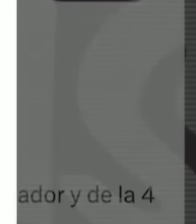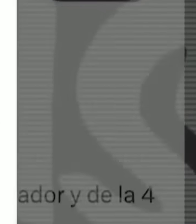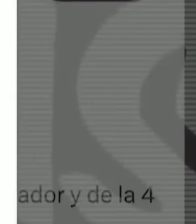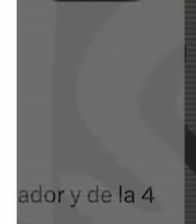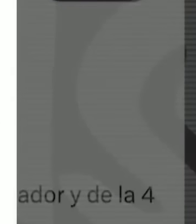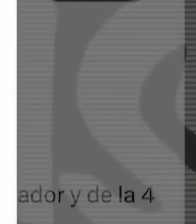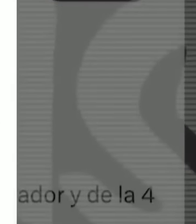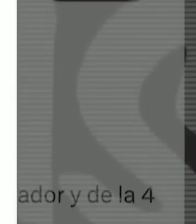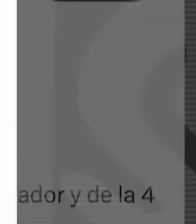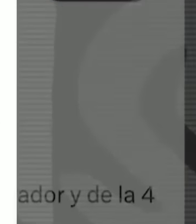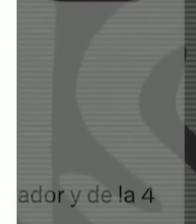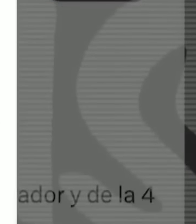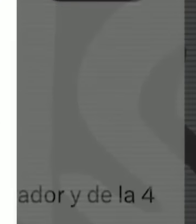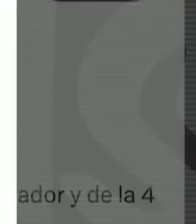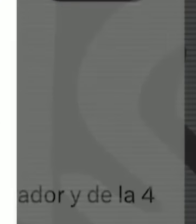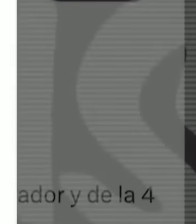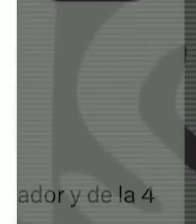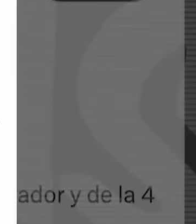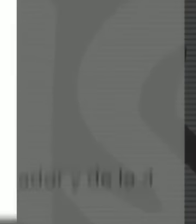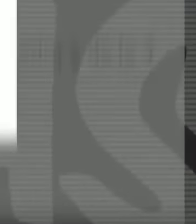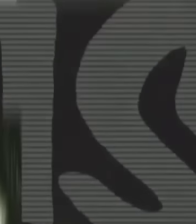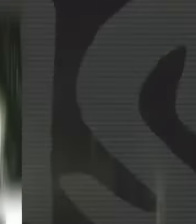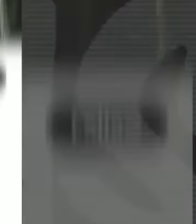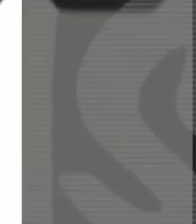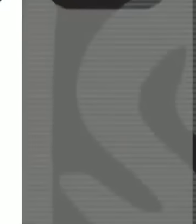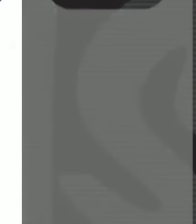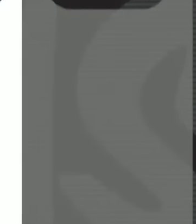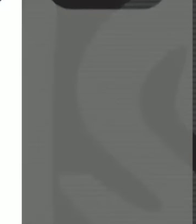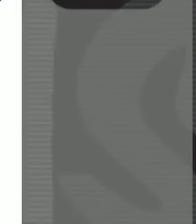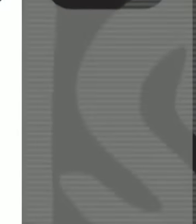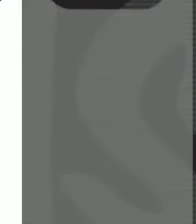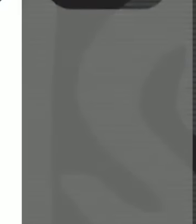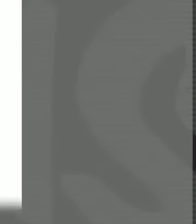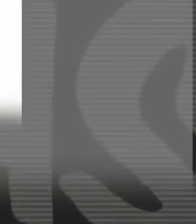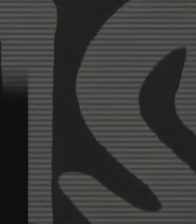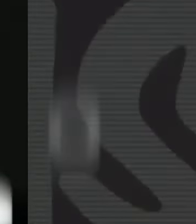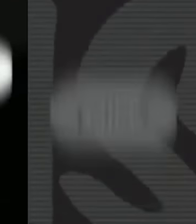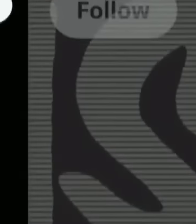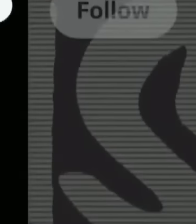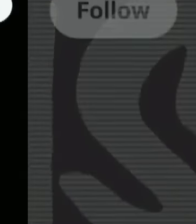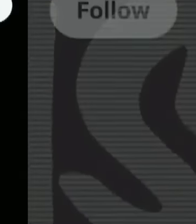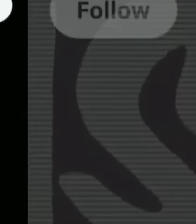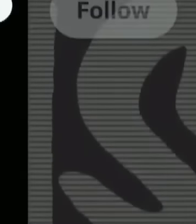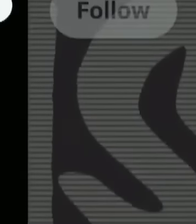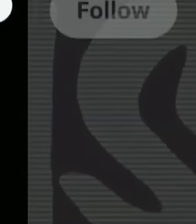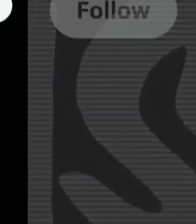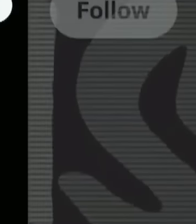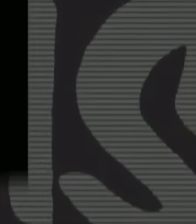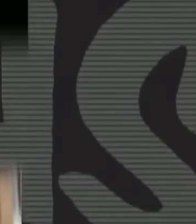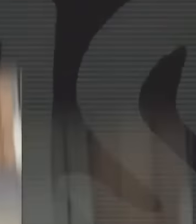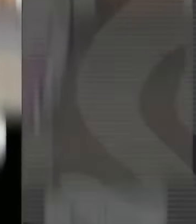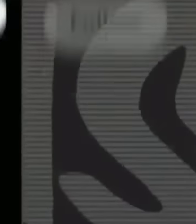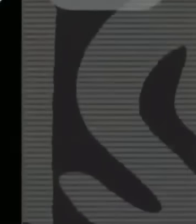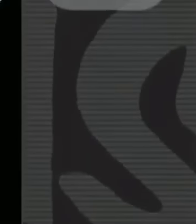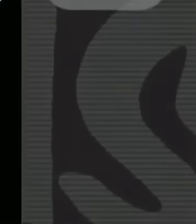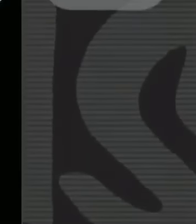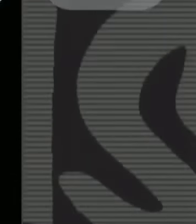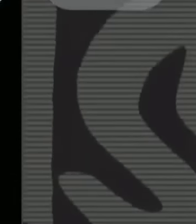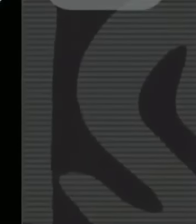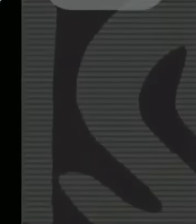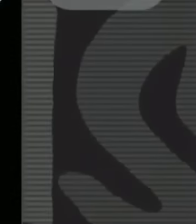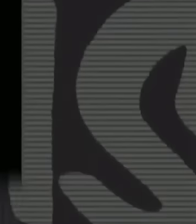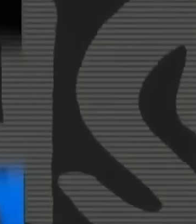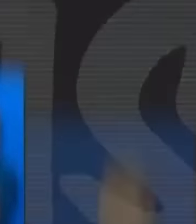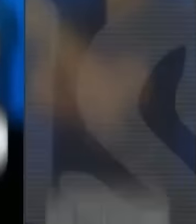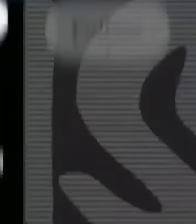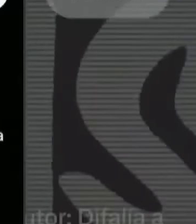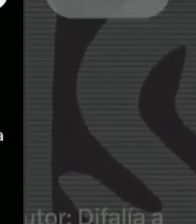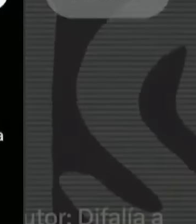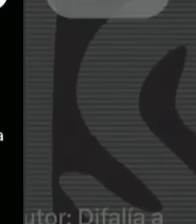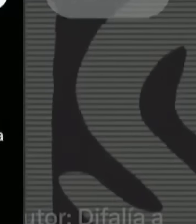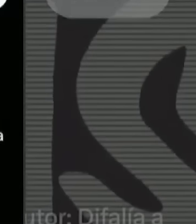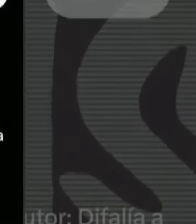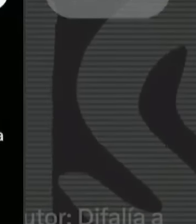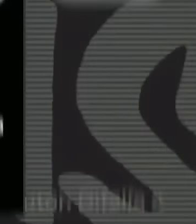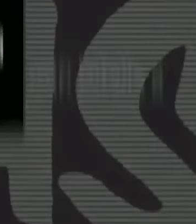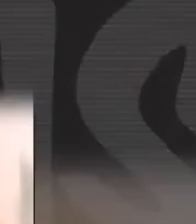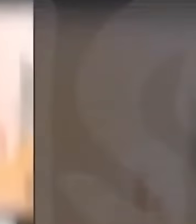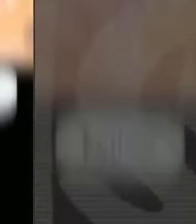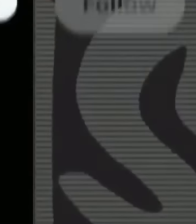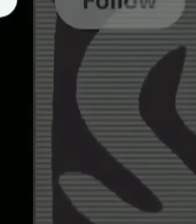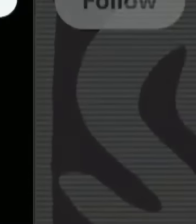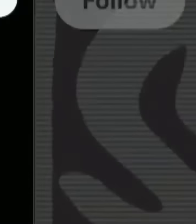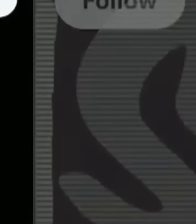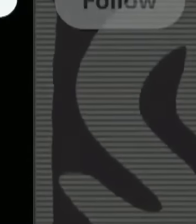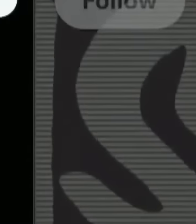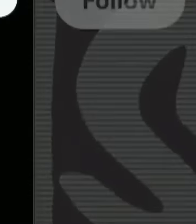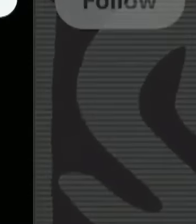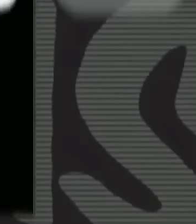esta campaña son @jdiíasmachuca, @lilitell, @libro bajegro, @arthur013 @hectorete @lauramex